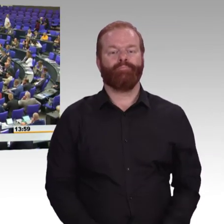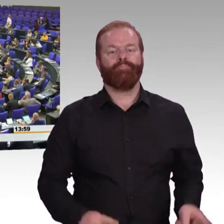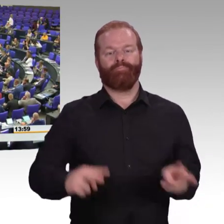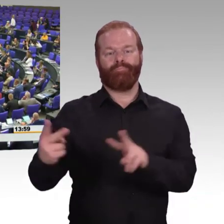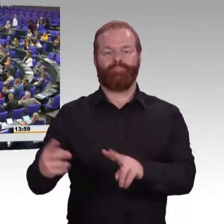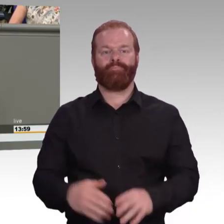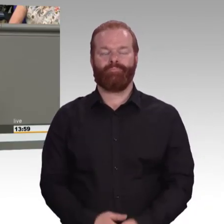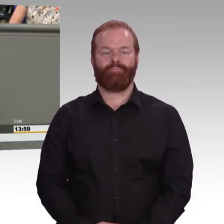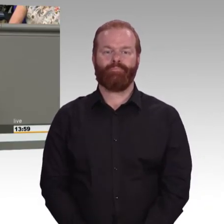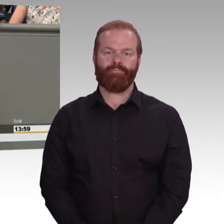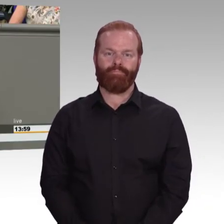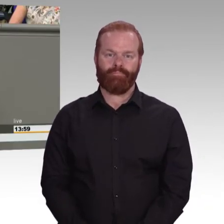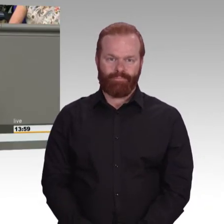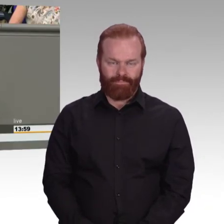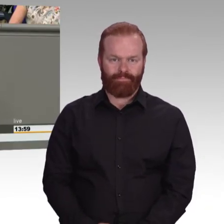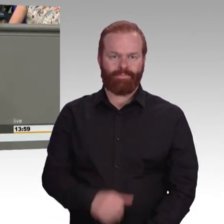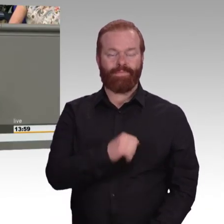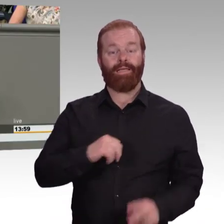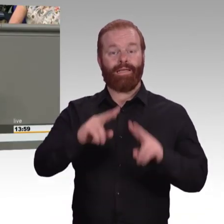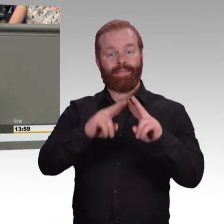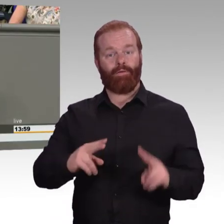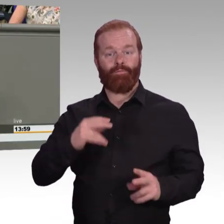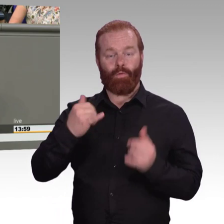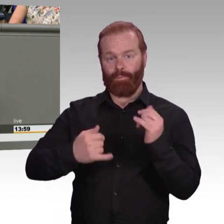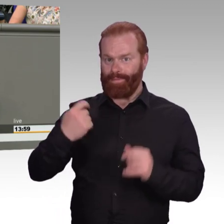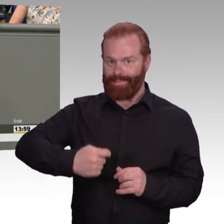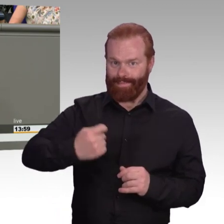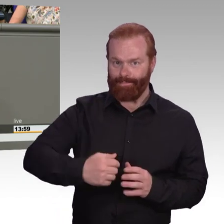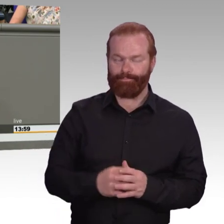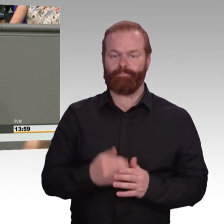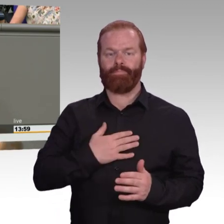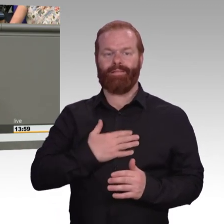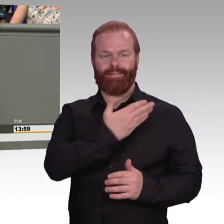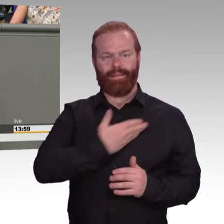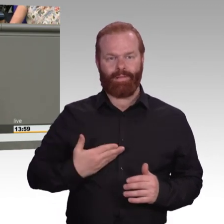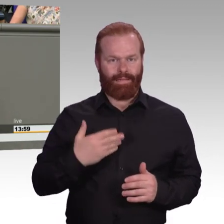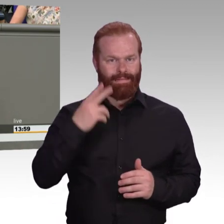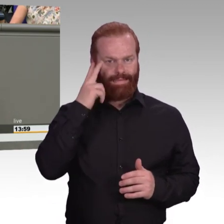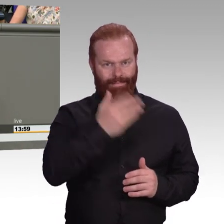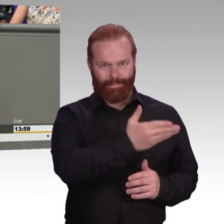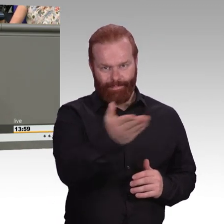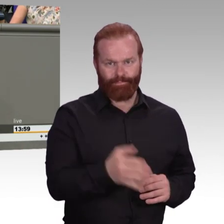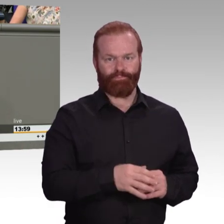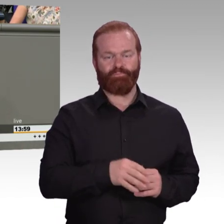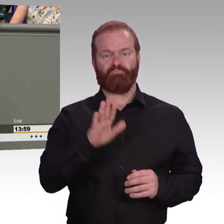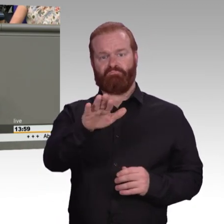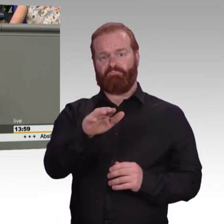sie betrifft Kinder Alleinerziehender, Kinder reicher Familien, Familien mit Migrationshintergrund